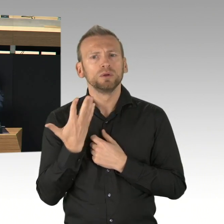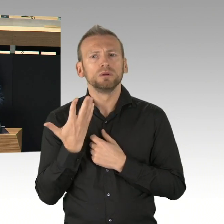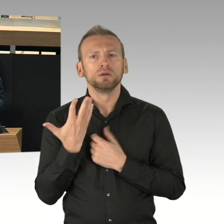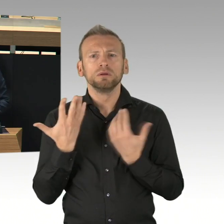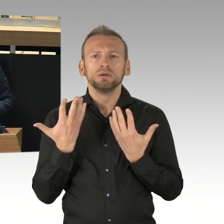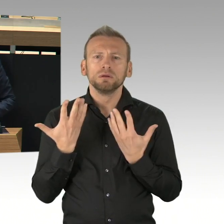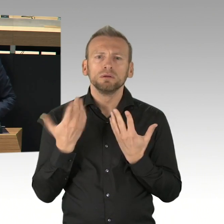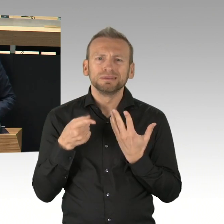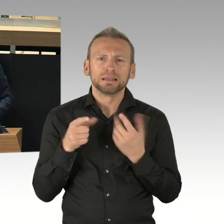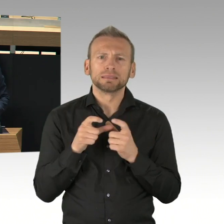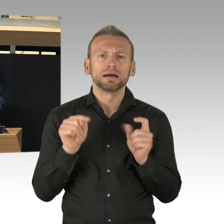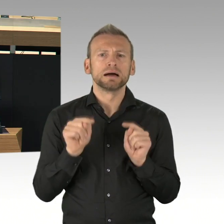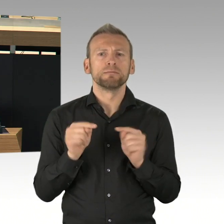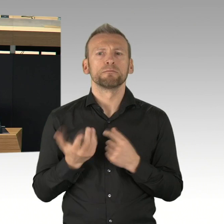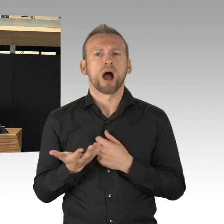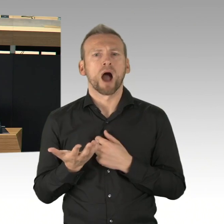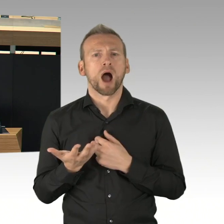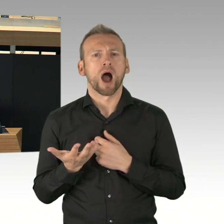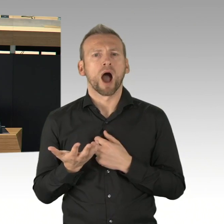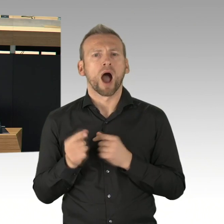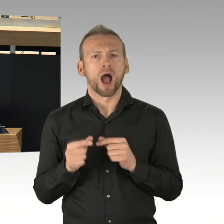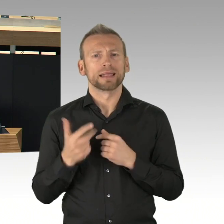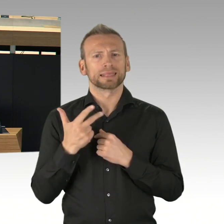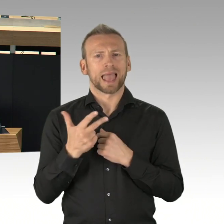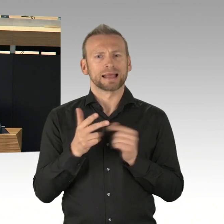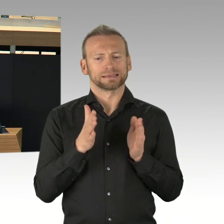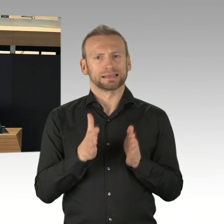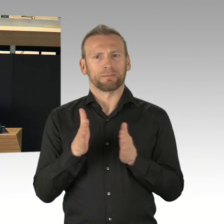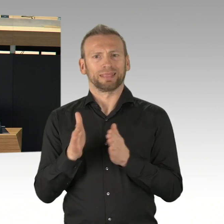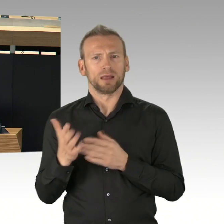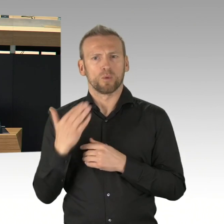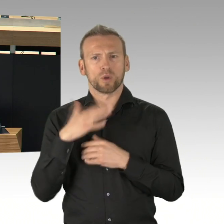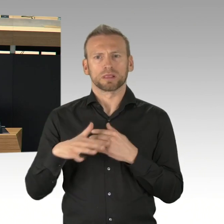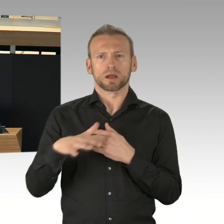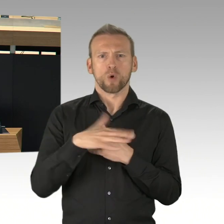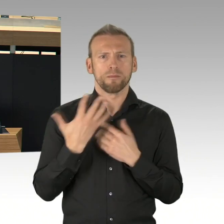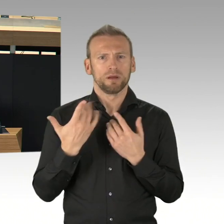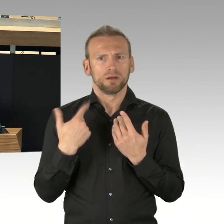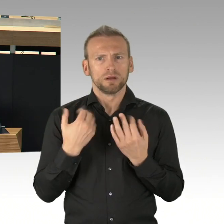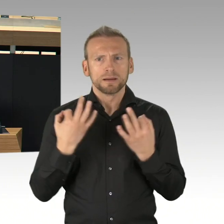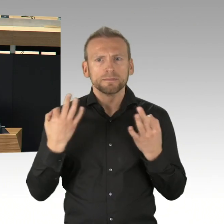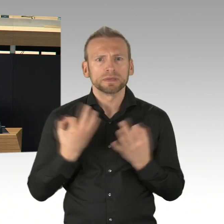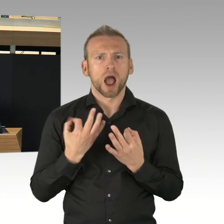Sie haben nicht den Mut aufgebracht, tatsächlich tausend Genossenschaftswohnungen